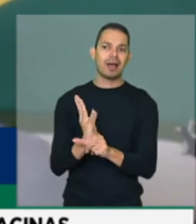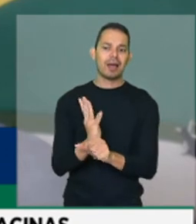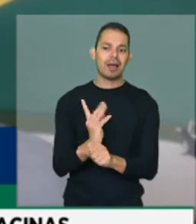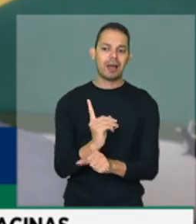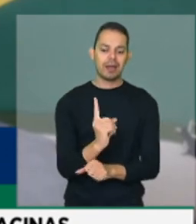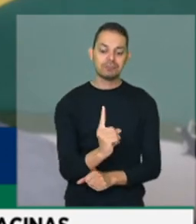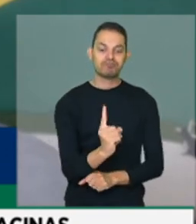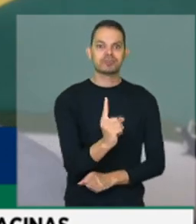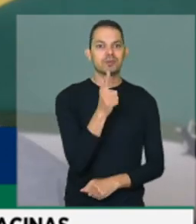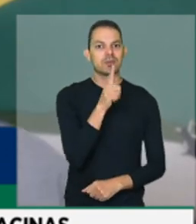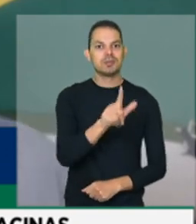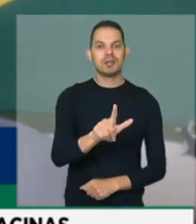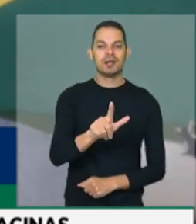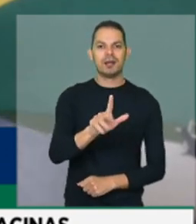BVIO. AGORA NÃO ME É ÓBVIO EM NENHUM MOMENTO EU CONSIGO